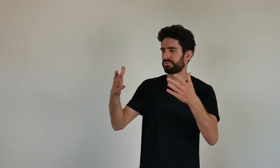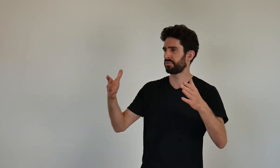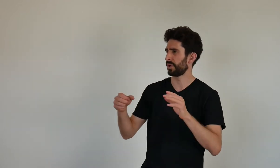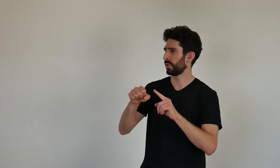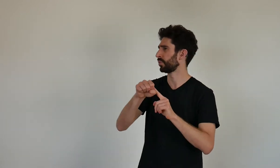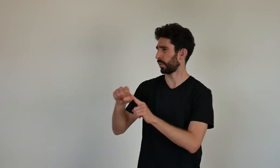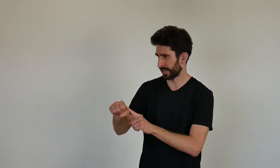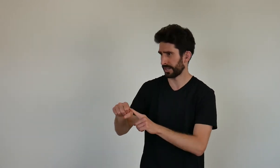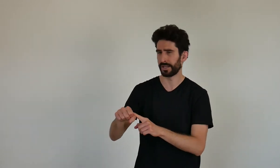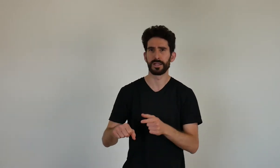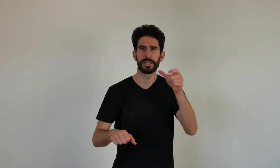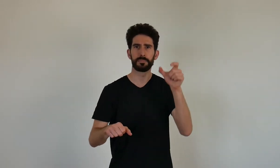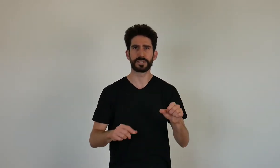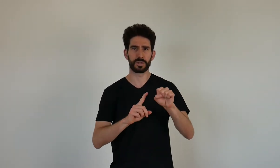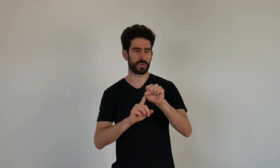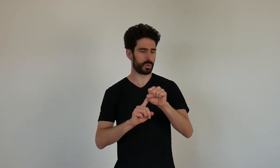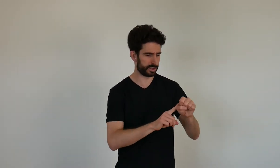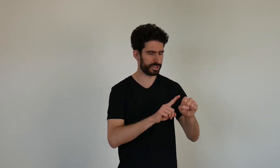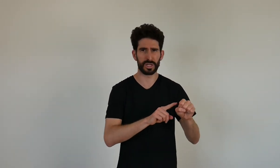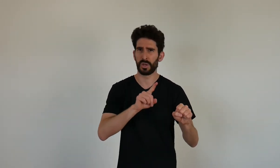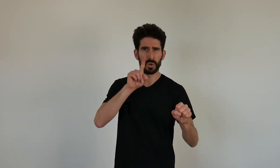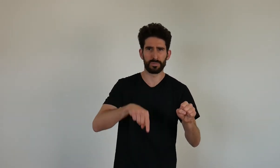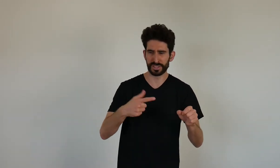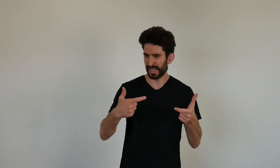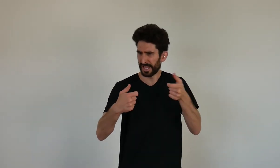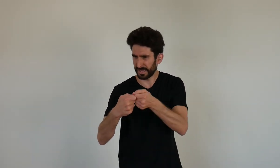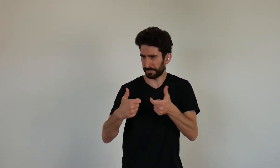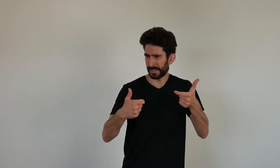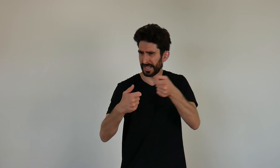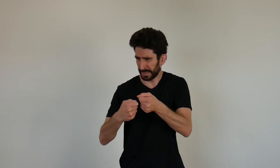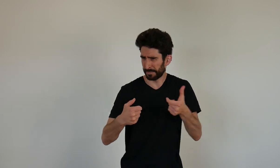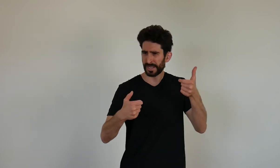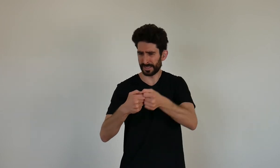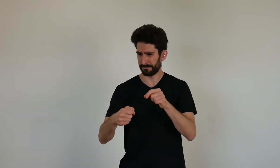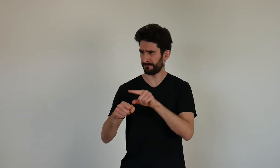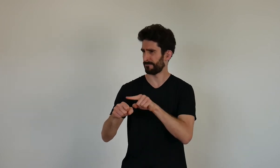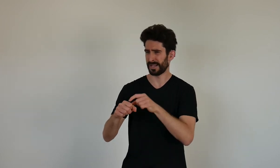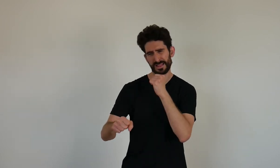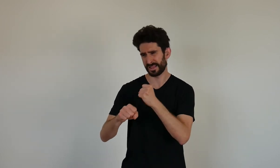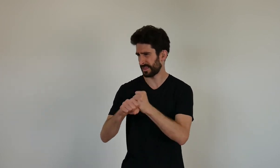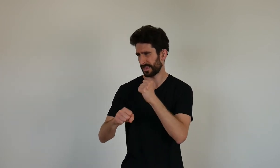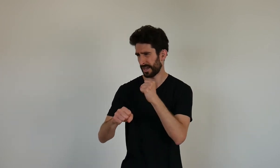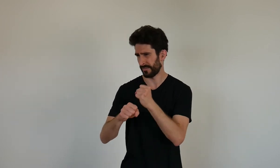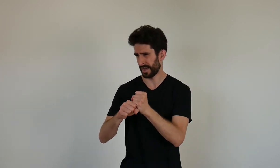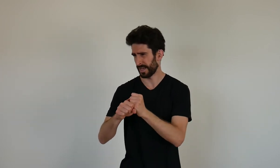dans une société droitière. Ils sont obligés d'utiliser leur main droite pour s'adapter. Cette main qui travaille plus,